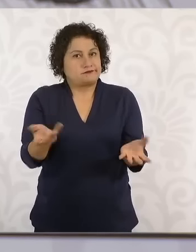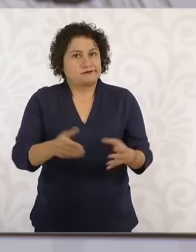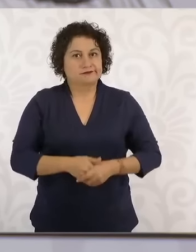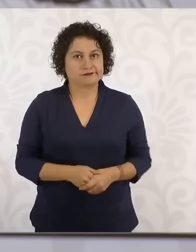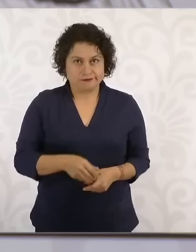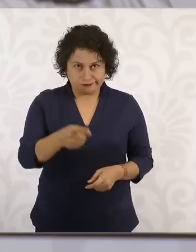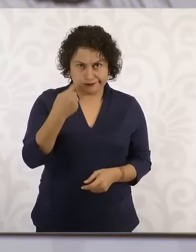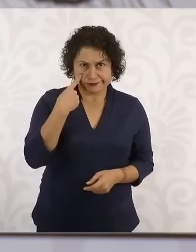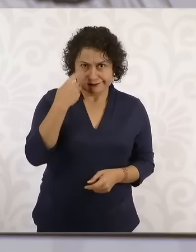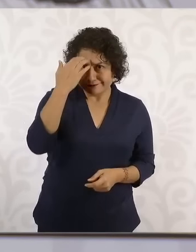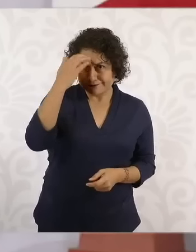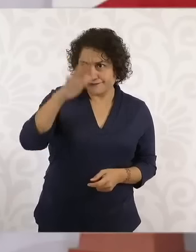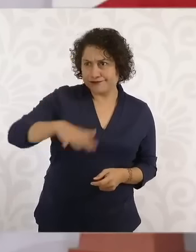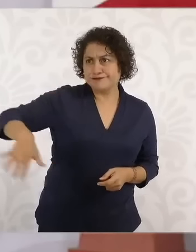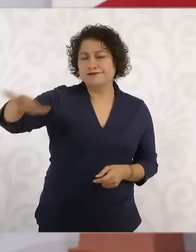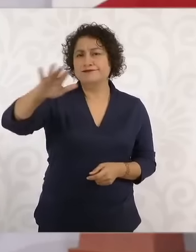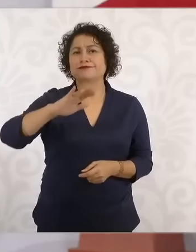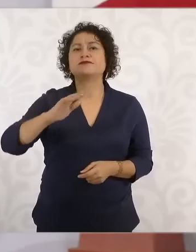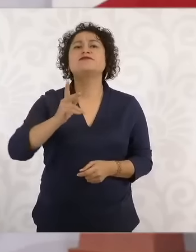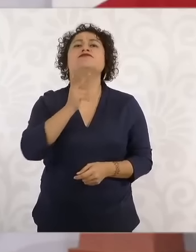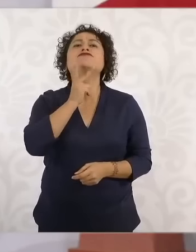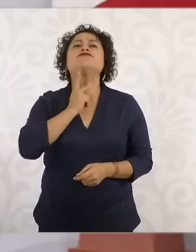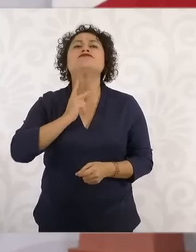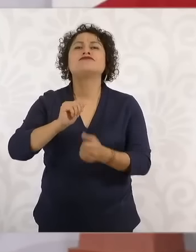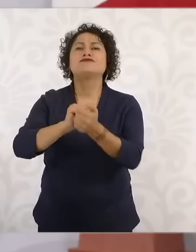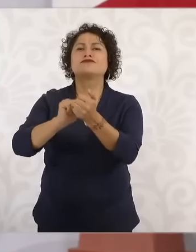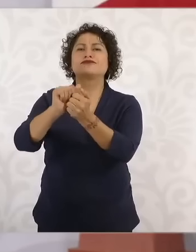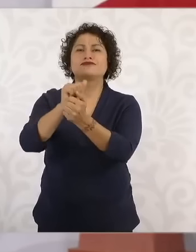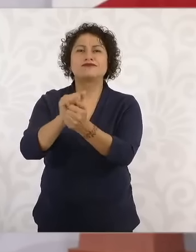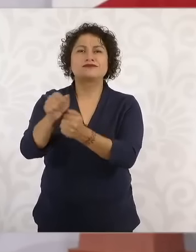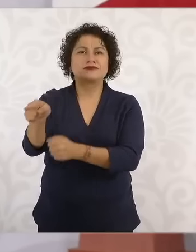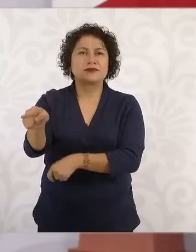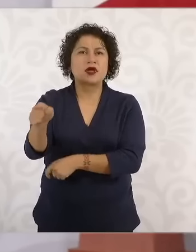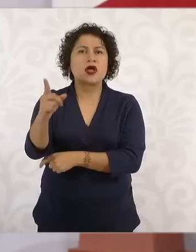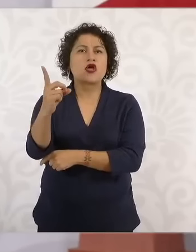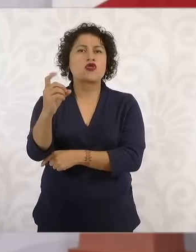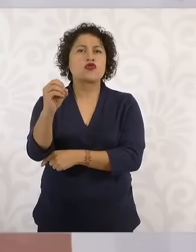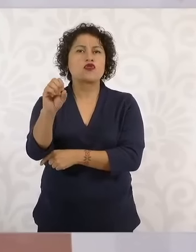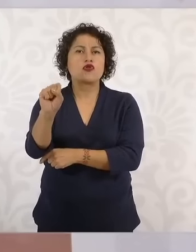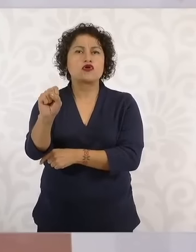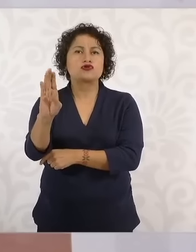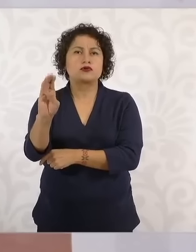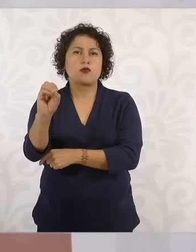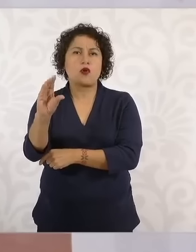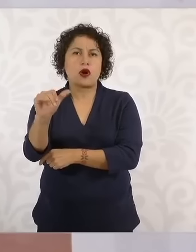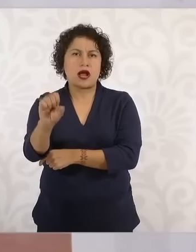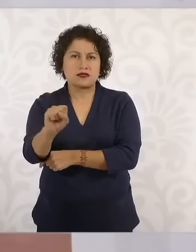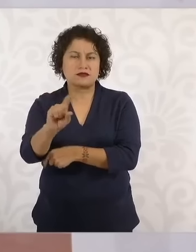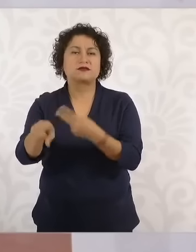Dos Bocas que tanto criticaron, ¿cómo la criticaron? La refinería Olmeca hoy está